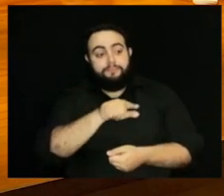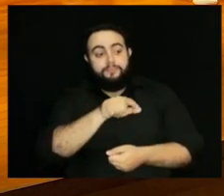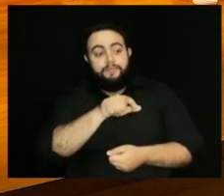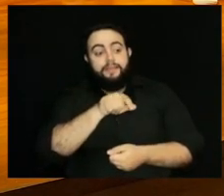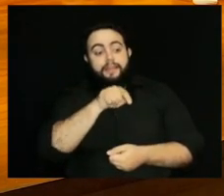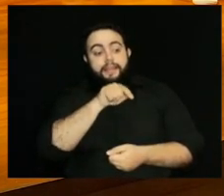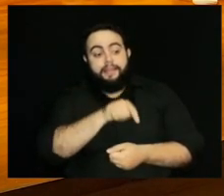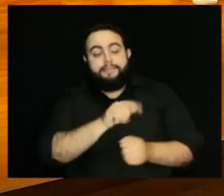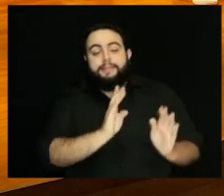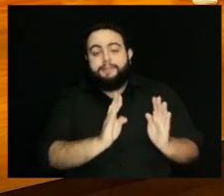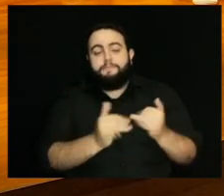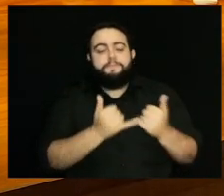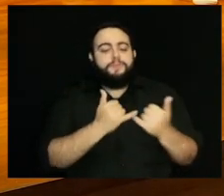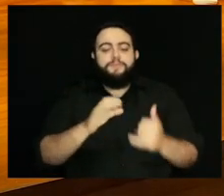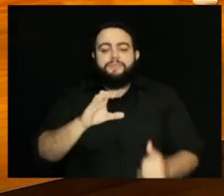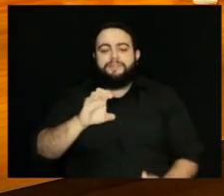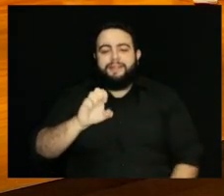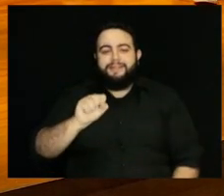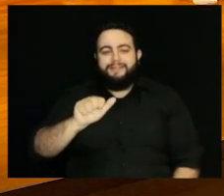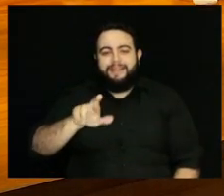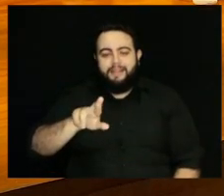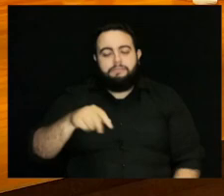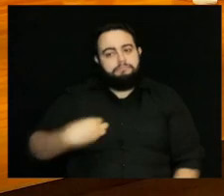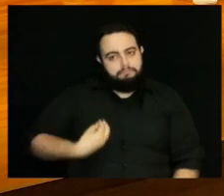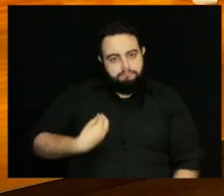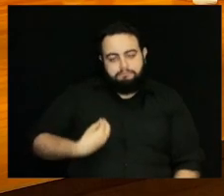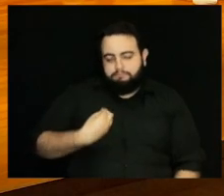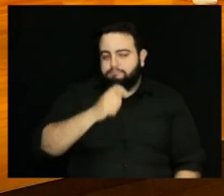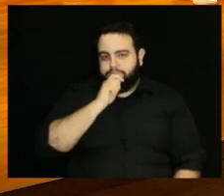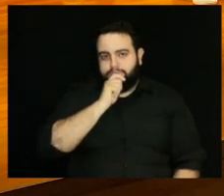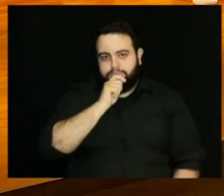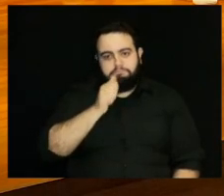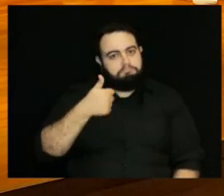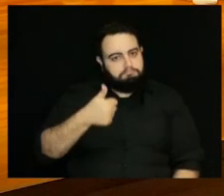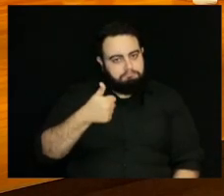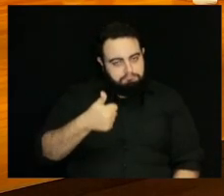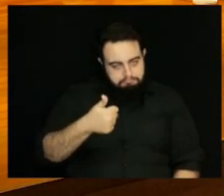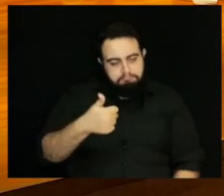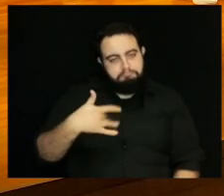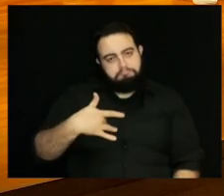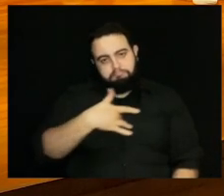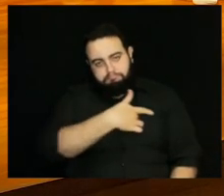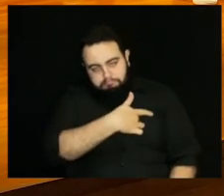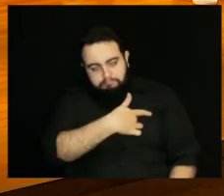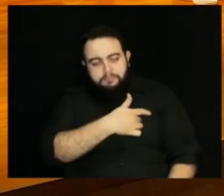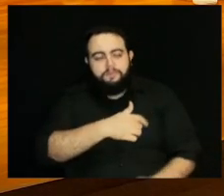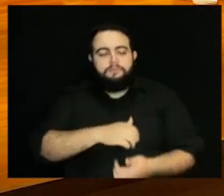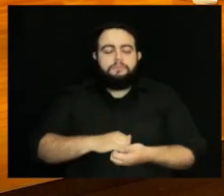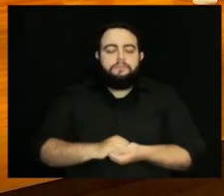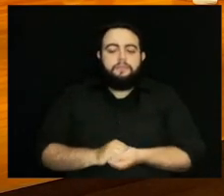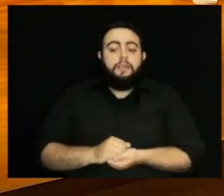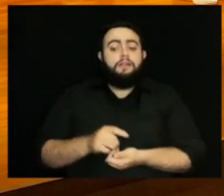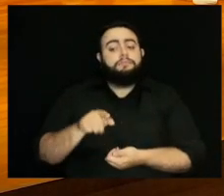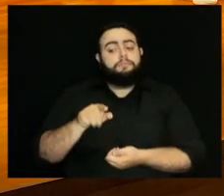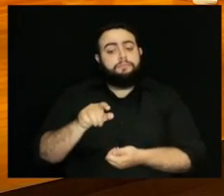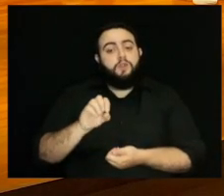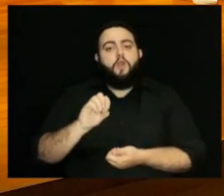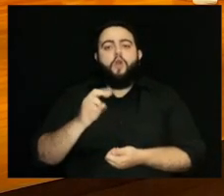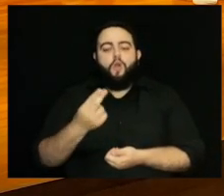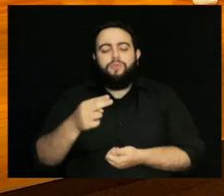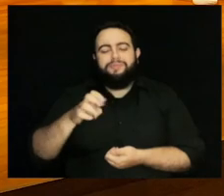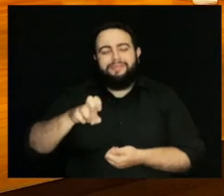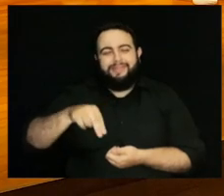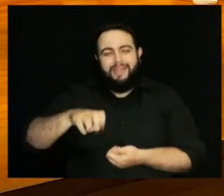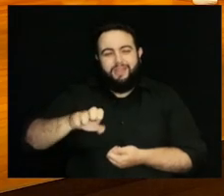exemplo César Dorfman que tá aí vivo, super bem e tal, eles ou Nelson de Castro, que é mais jovem,